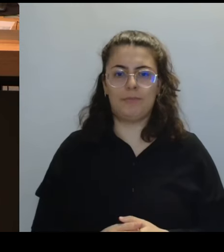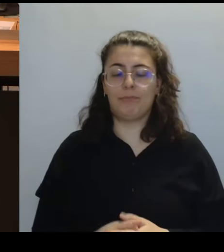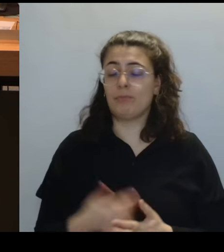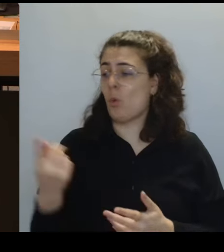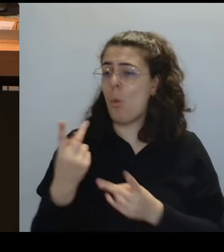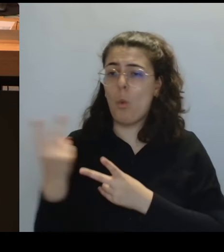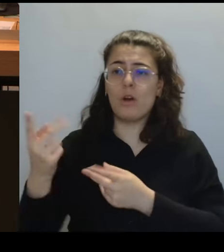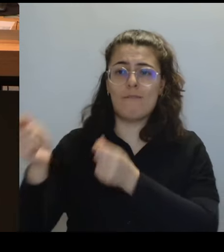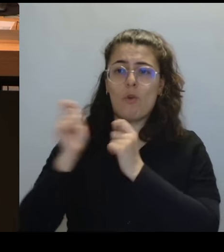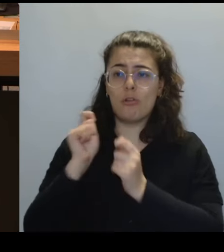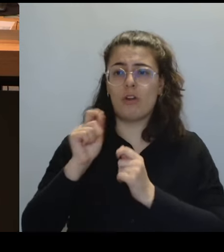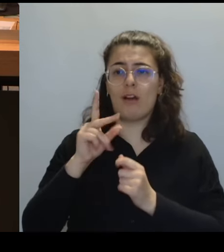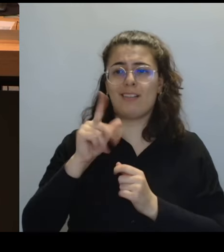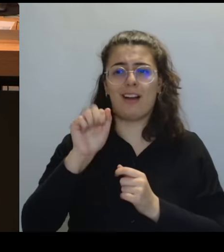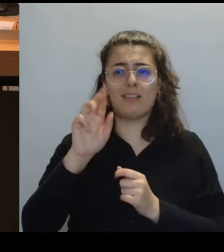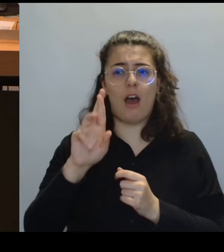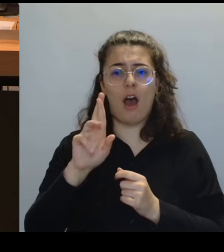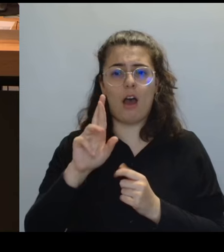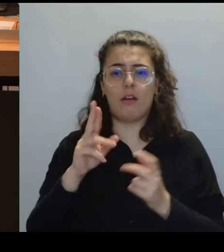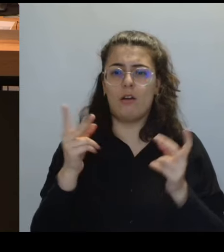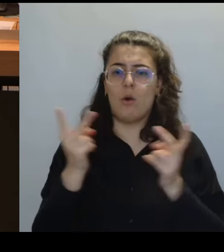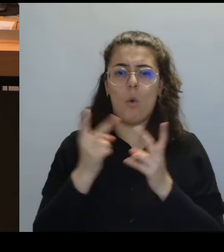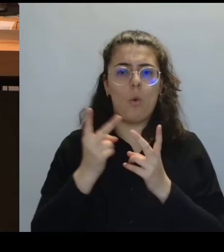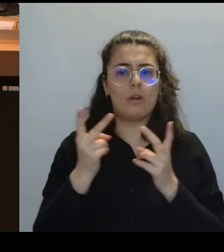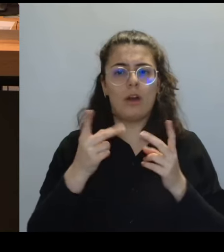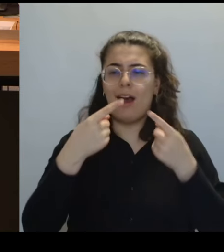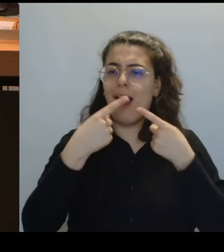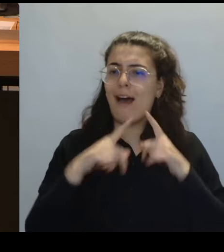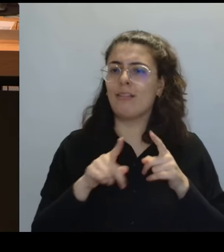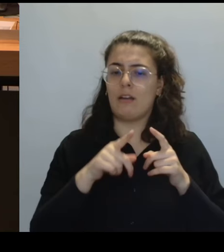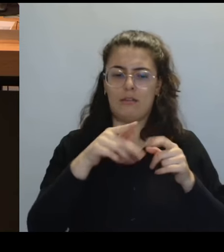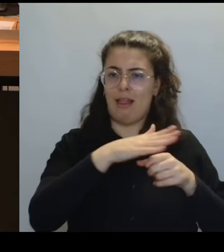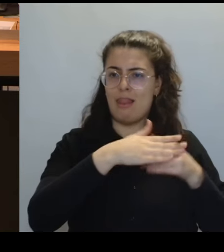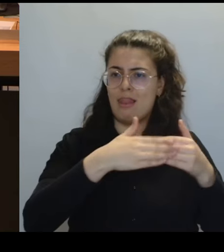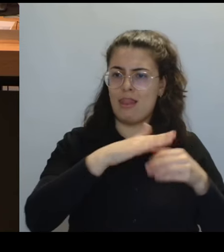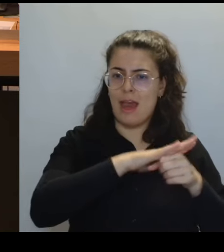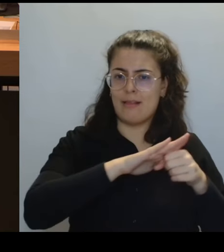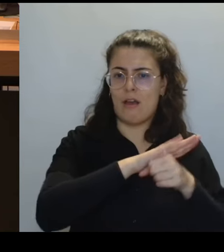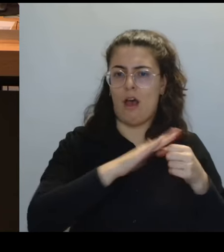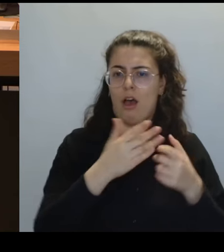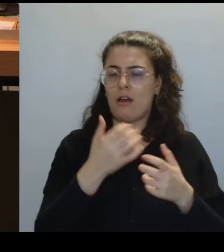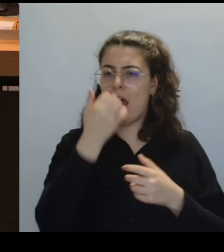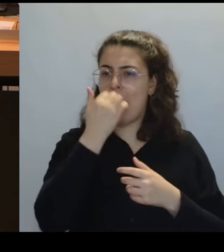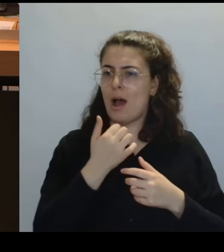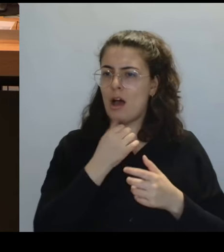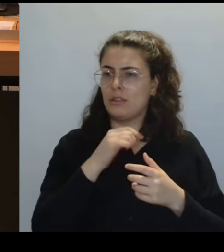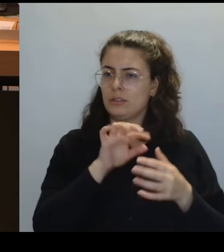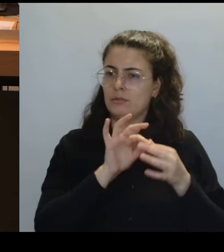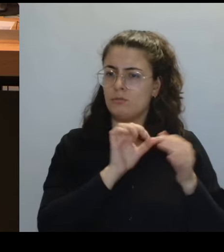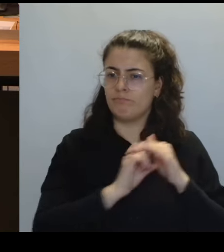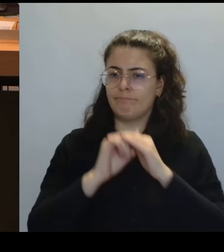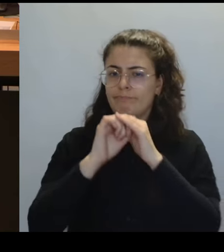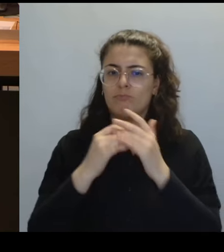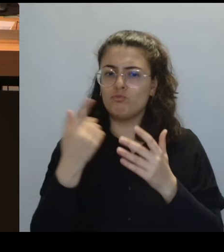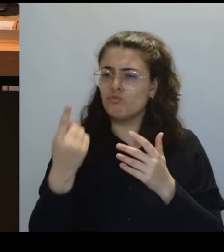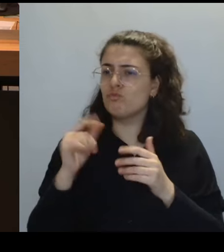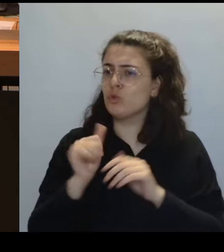die anderen Financiers des Hamas Terrors erstmals etwas für die Palästinenser tun. Sie haben nichts dergleichen vorgeschlagen.